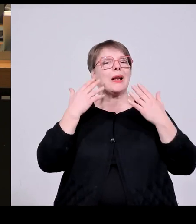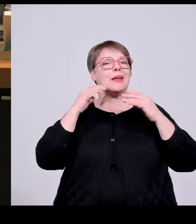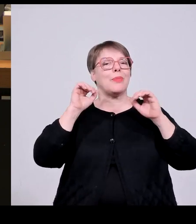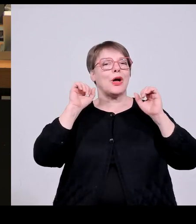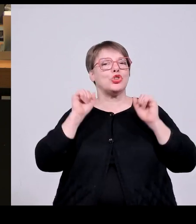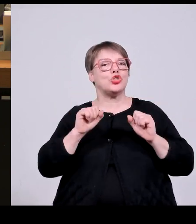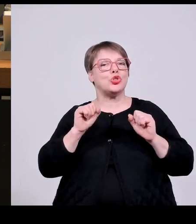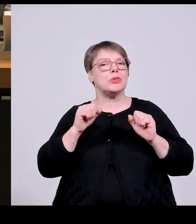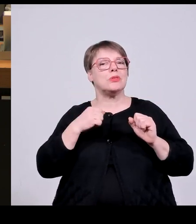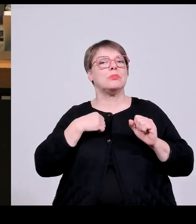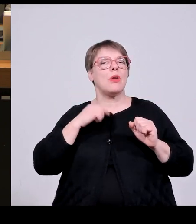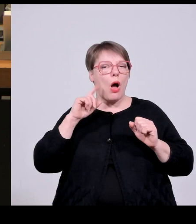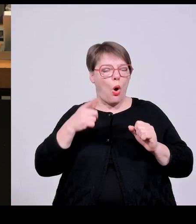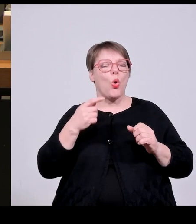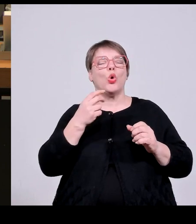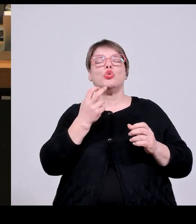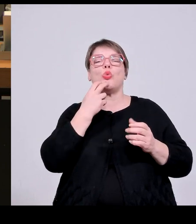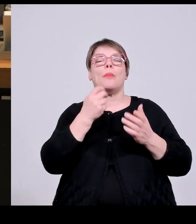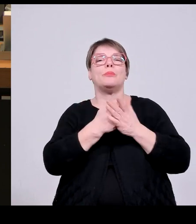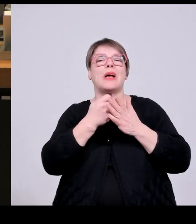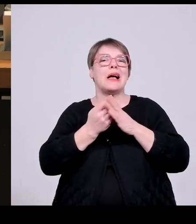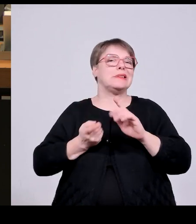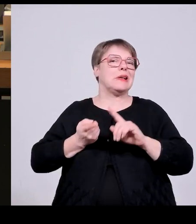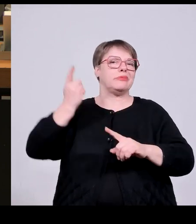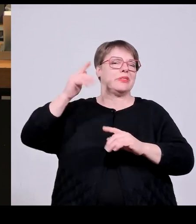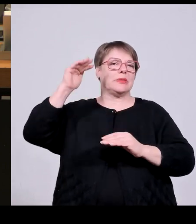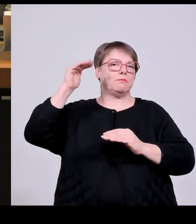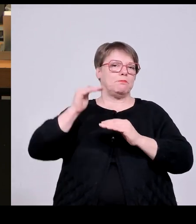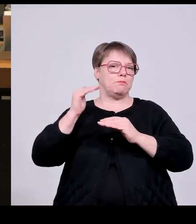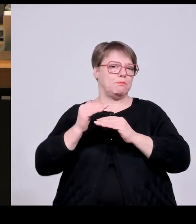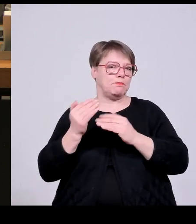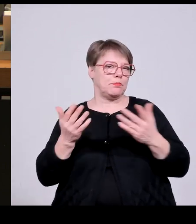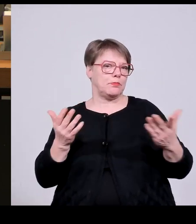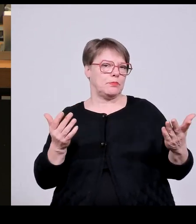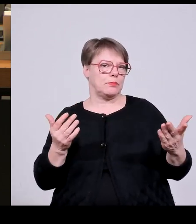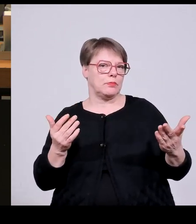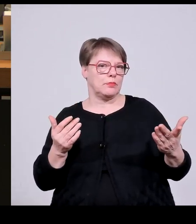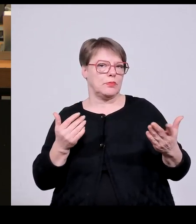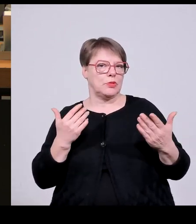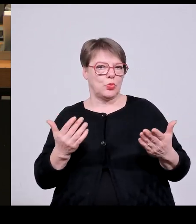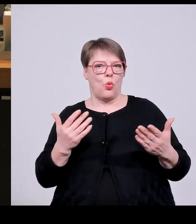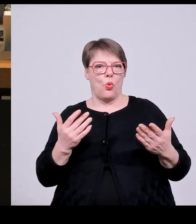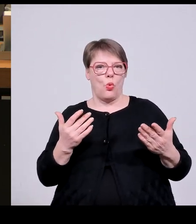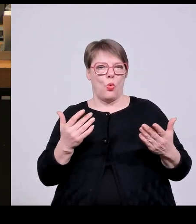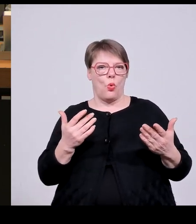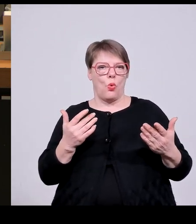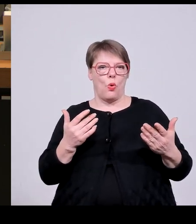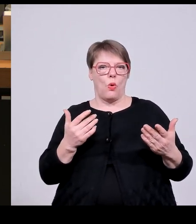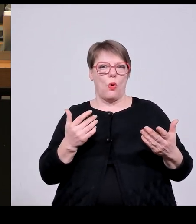Gebäudebestand, das unter Denkmalschutz steht, oder zur sogenannten erhaltenswerten Bausubstanz gehört.